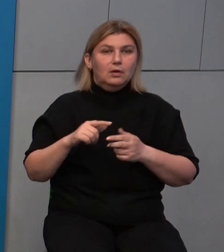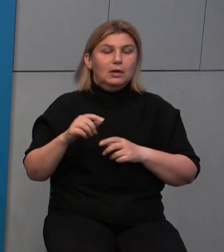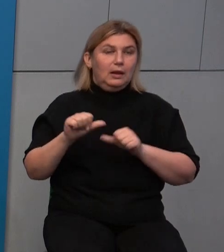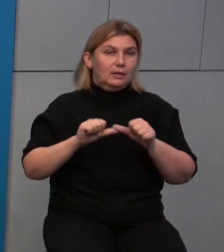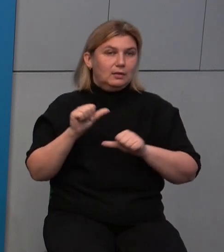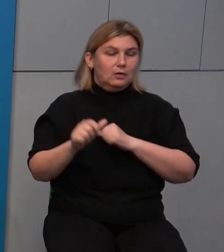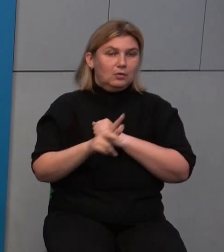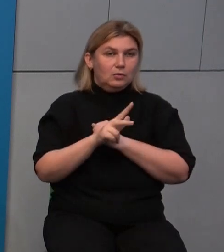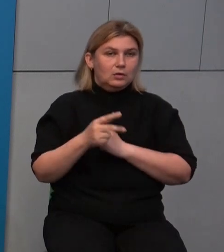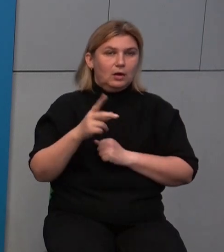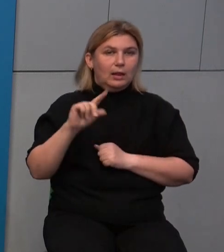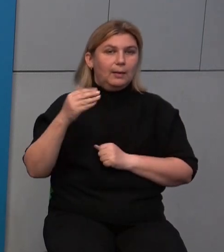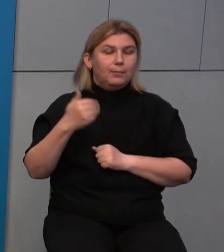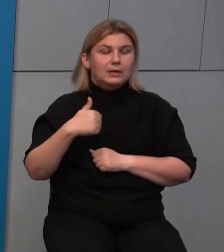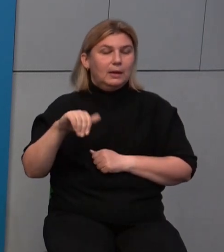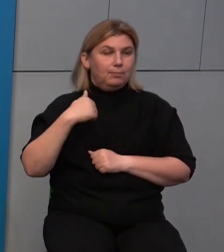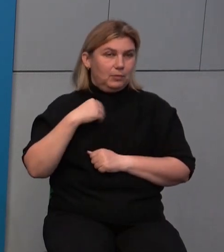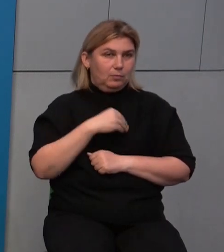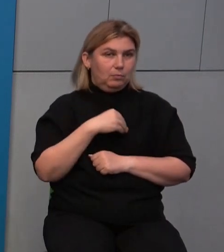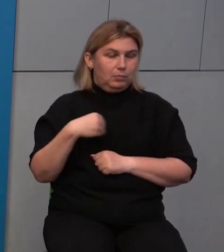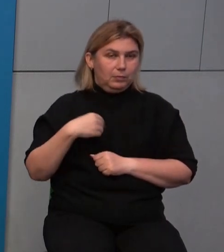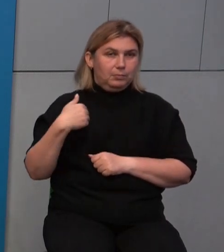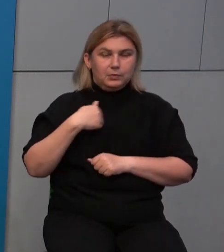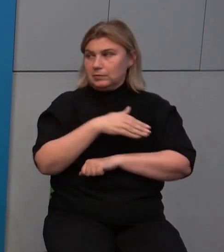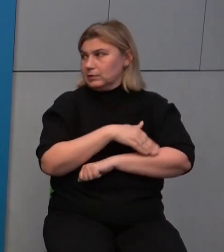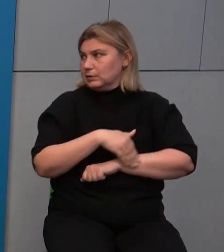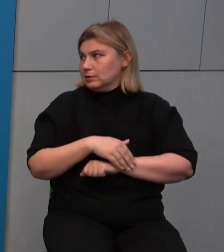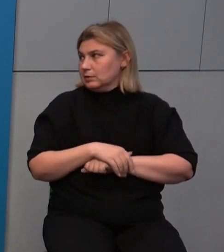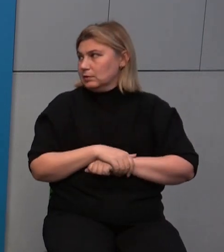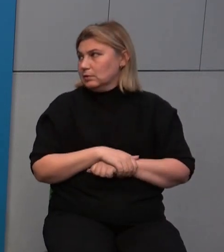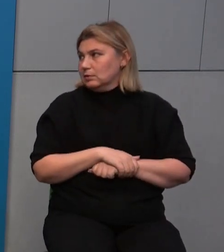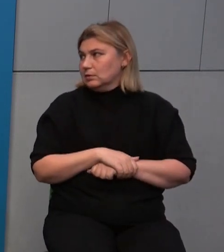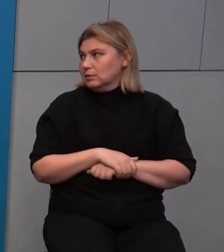to Lema w Polsce nie było, bo był wtedy za granicą. No, lata 80.